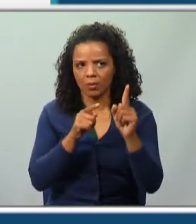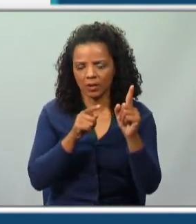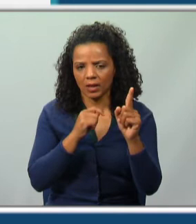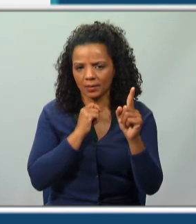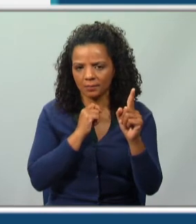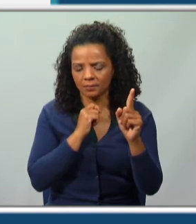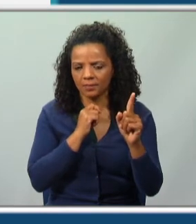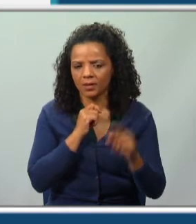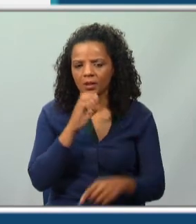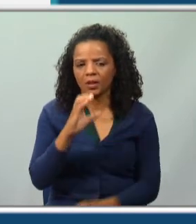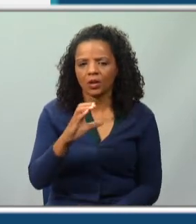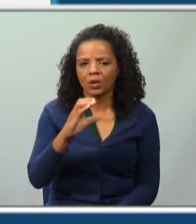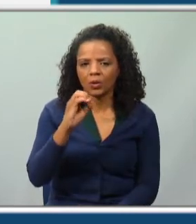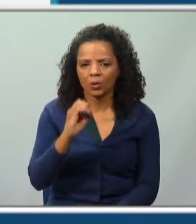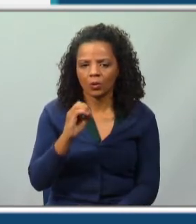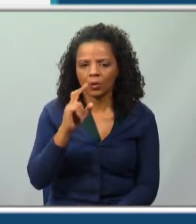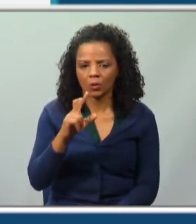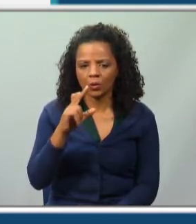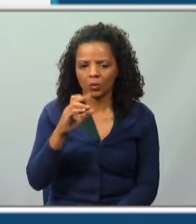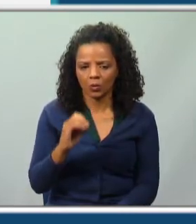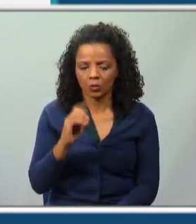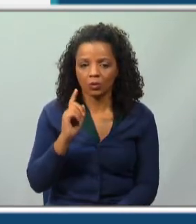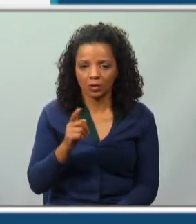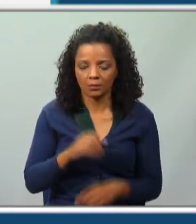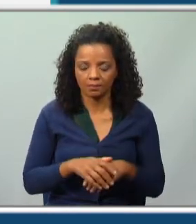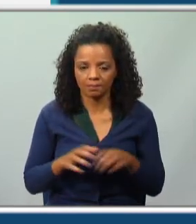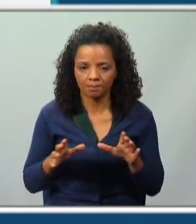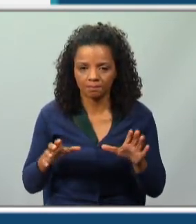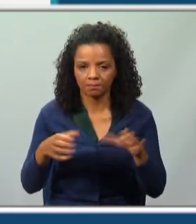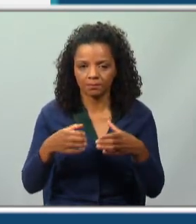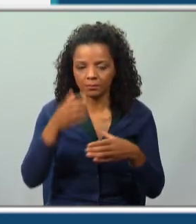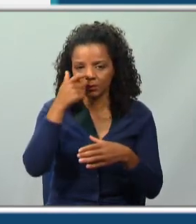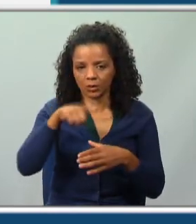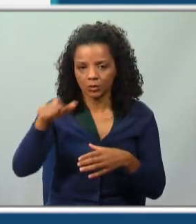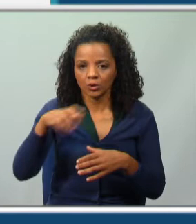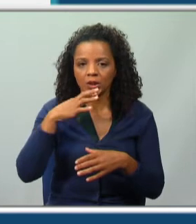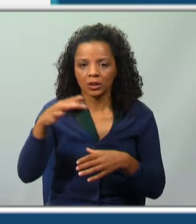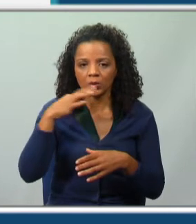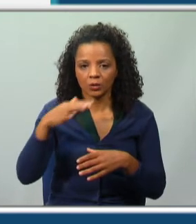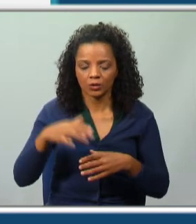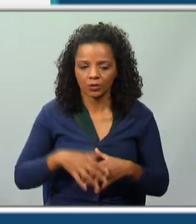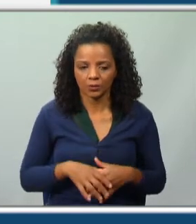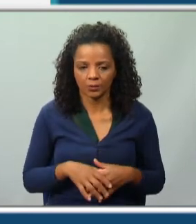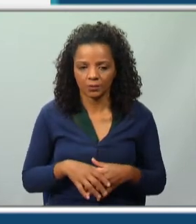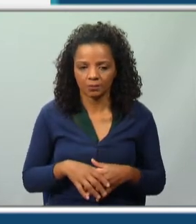que será este couro este couro é um conjunto de cantores e 這個皮革是什麼皮革是什麼一組歌手和